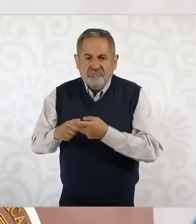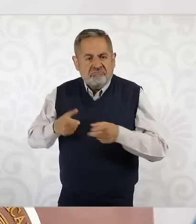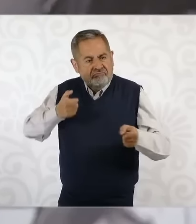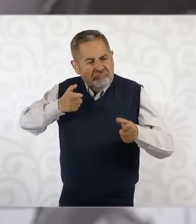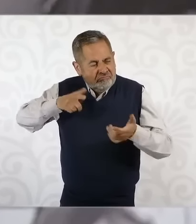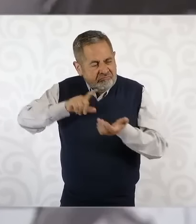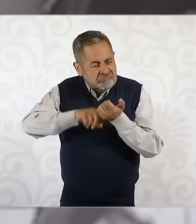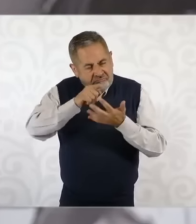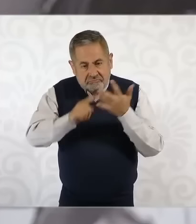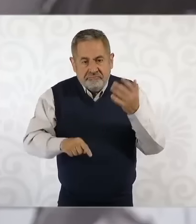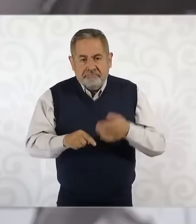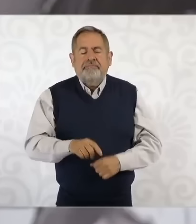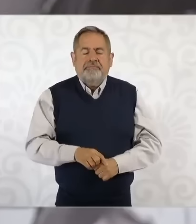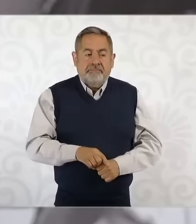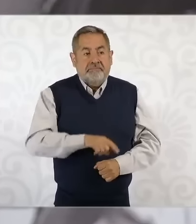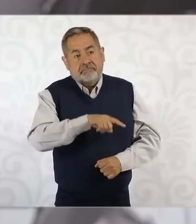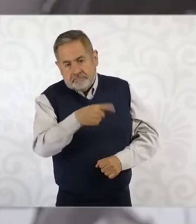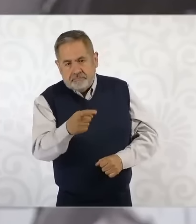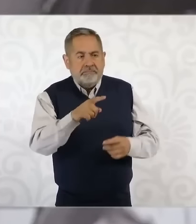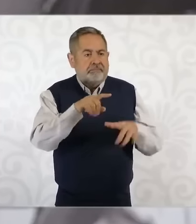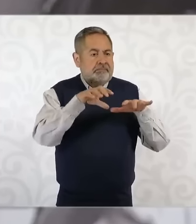Además, fueron detenidos dos integrantes de cártel de Sinaloa